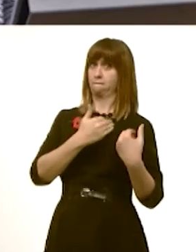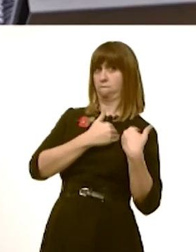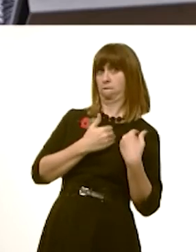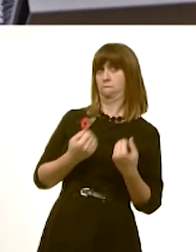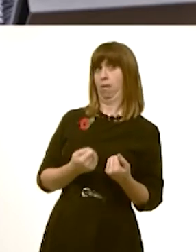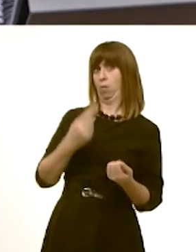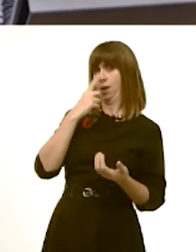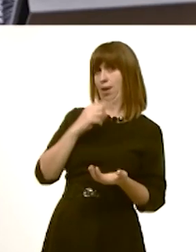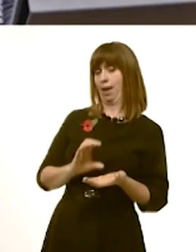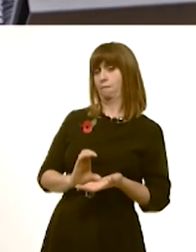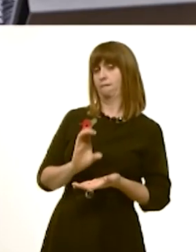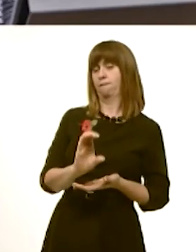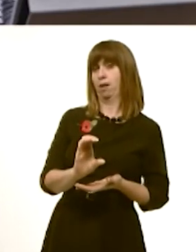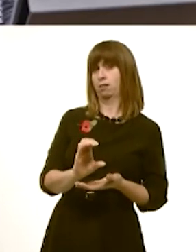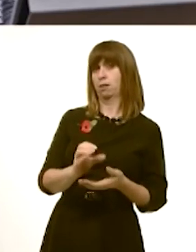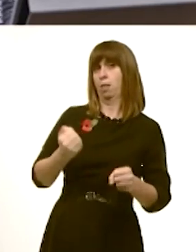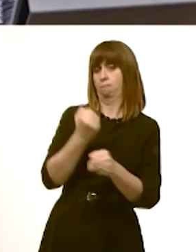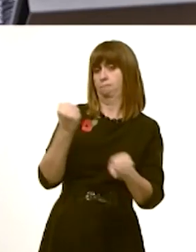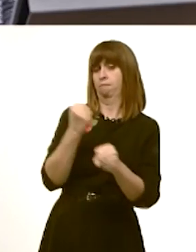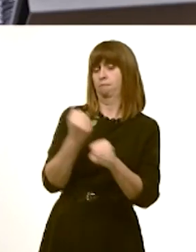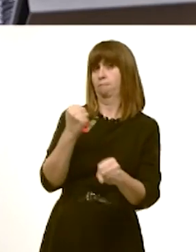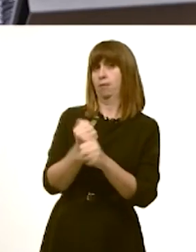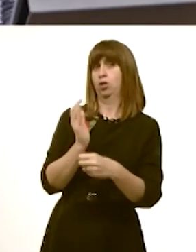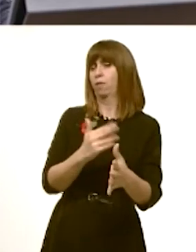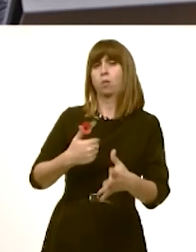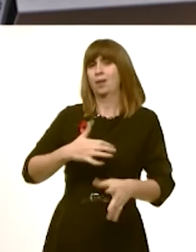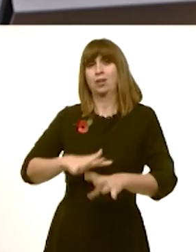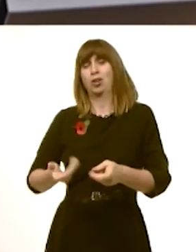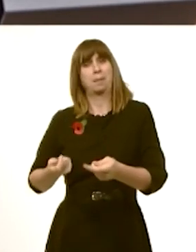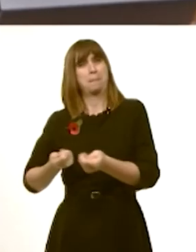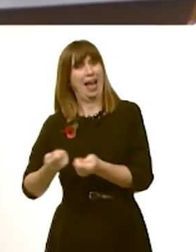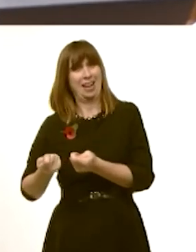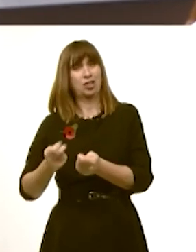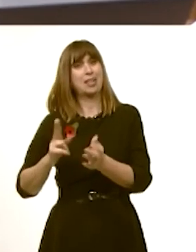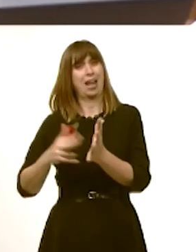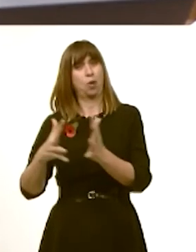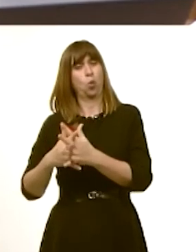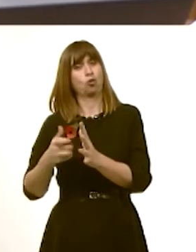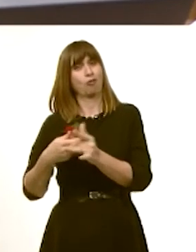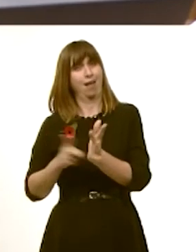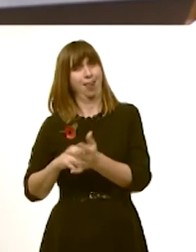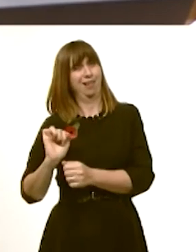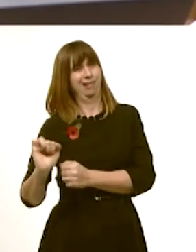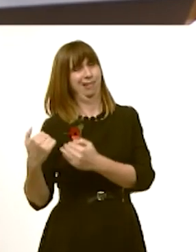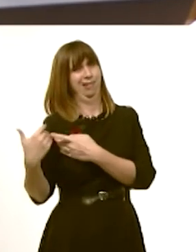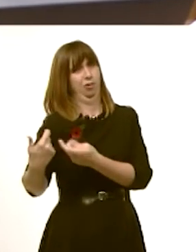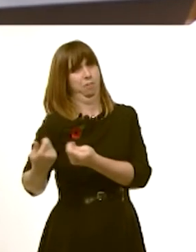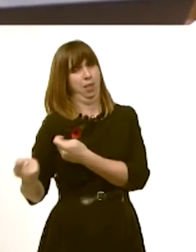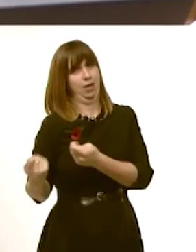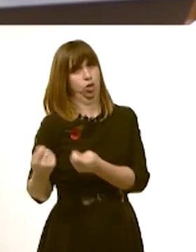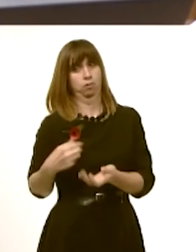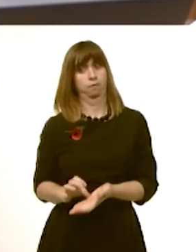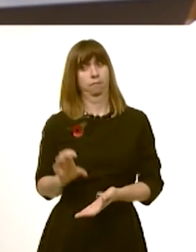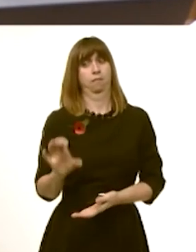gwaith hwnnw, ond Network Rail. Rydym wedi dweud sawl gwaith y dylai hwn gael ei reoli o fewn Cymru, fel y mae yn yr Alban,